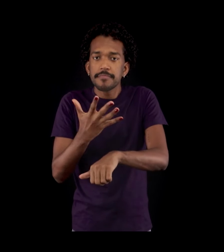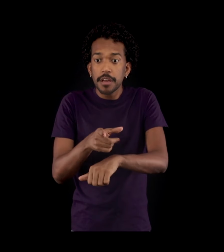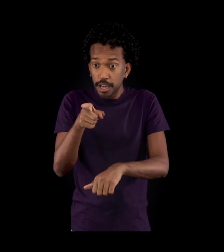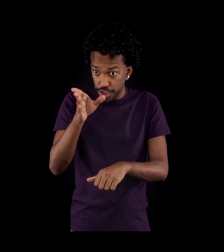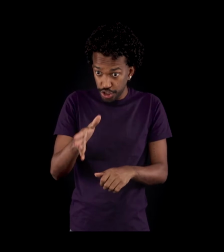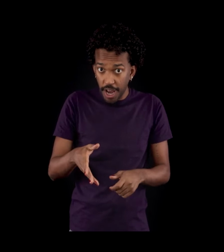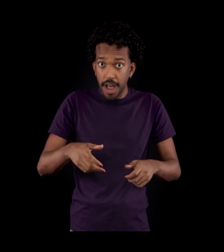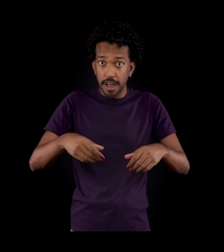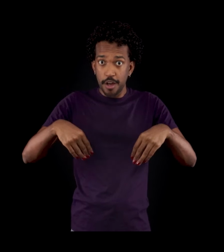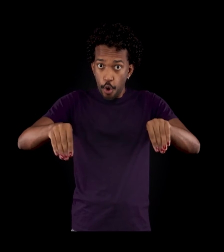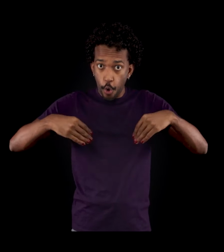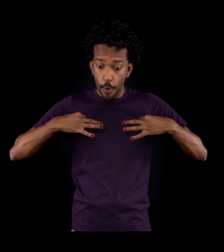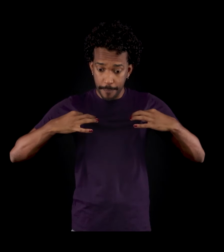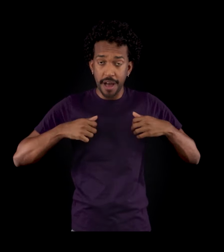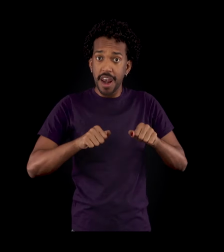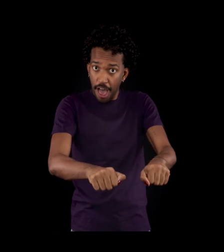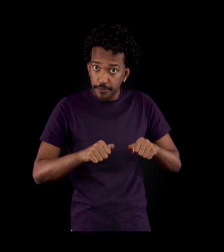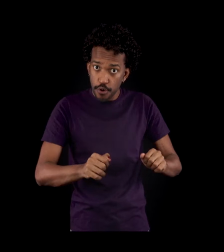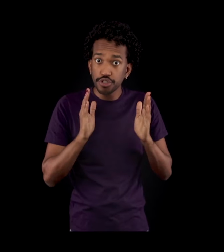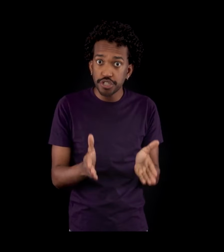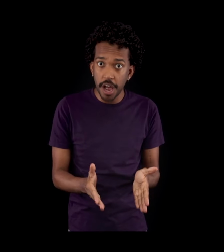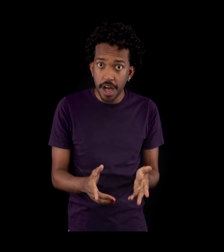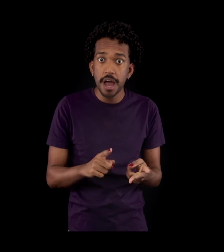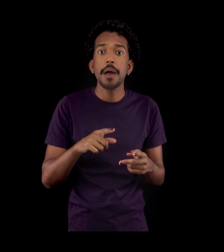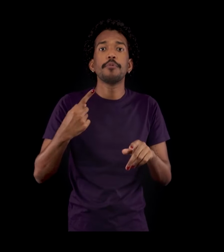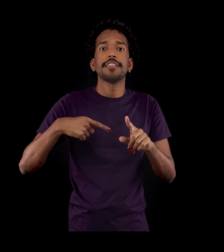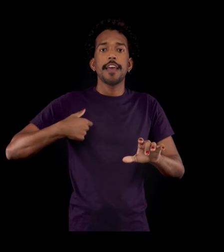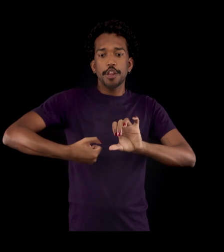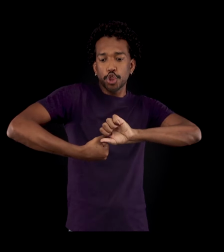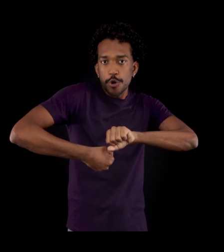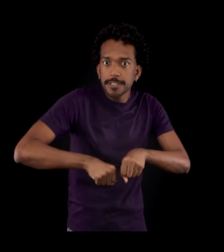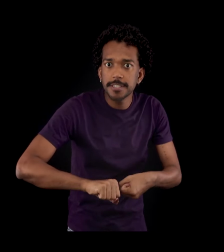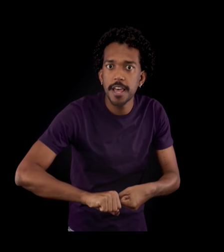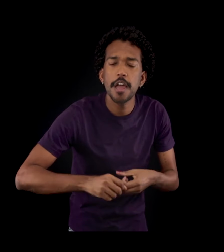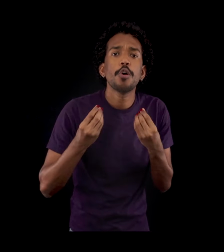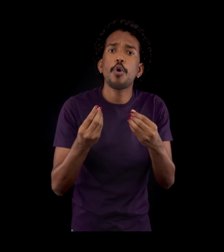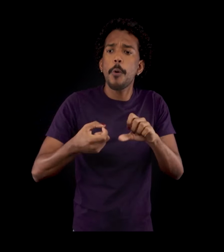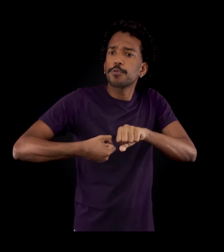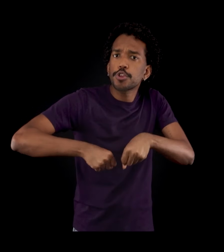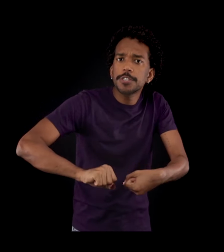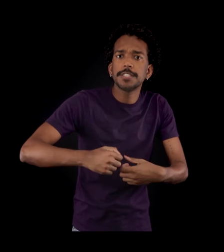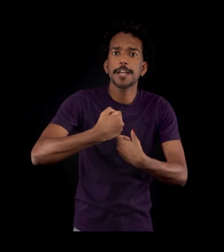Já lavou uma roupa? A gente ia trazer o movimento do torcer. Como é que torce.